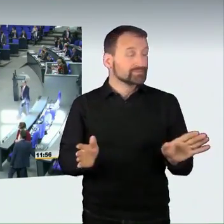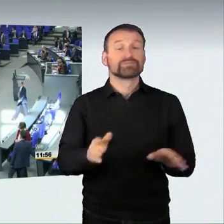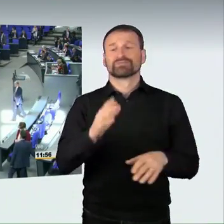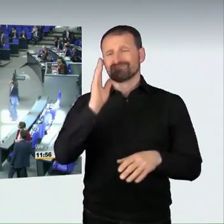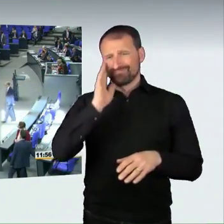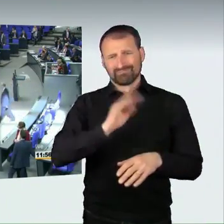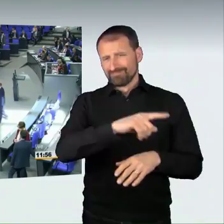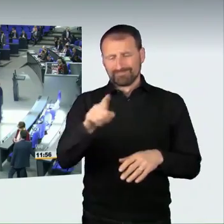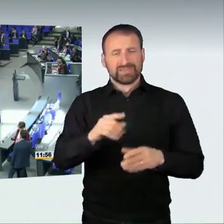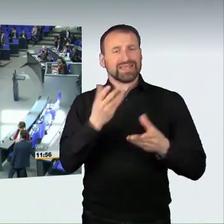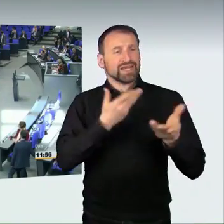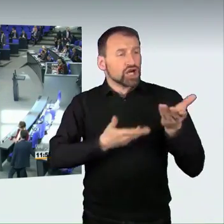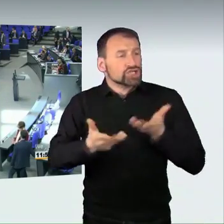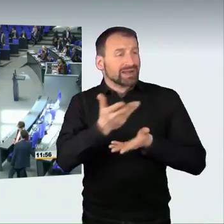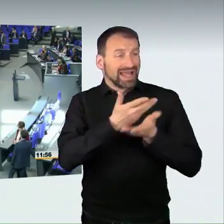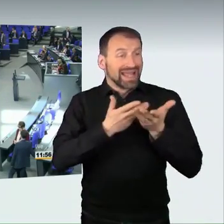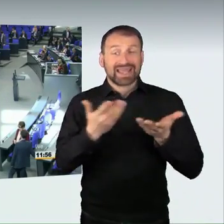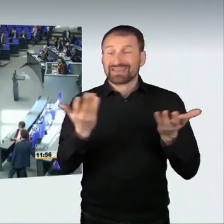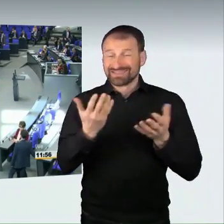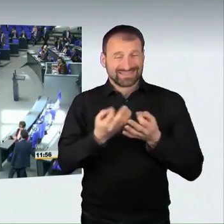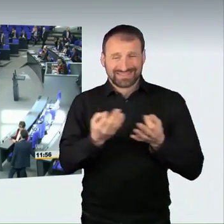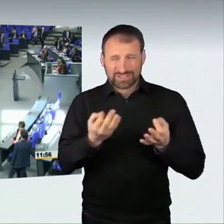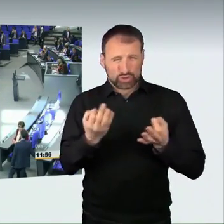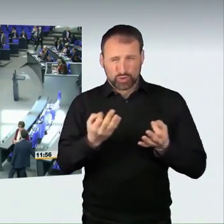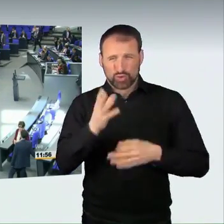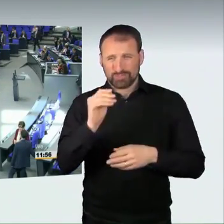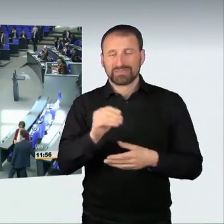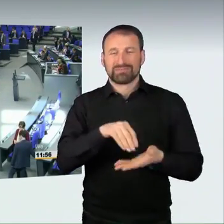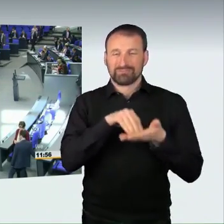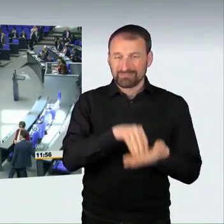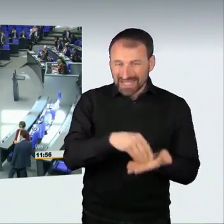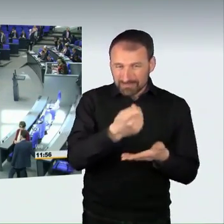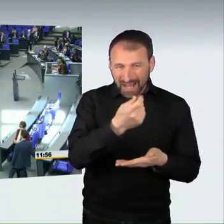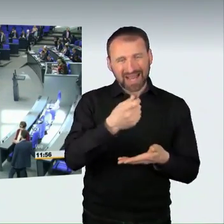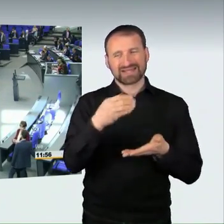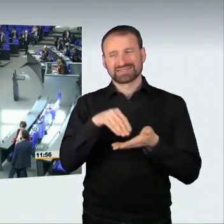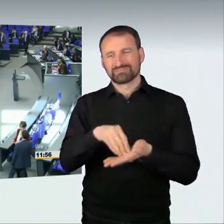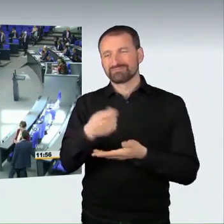die nichts mit Mietpreisen oder Mietpreisbindung zu tun haben, draußen zu führen.